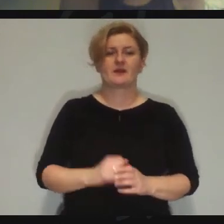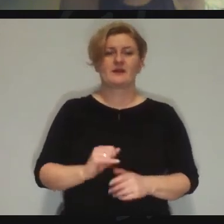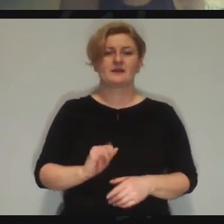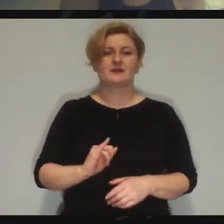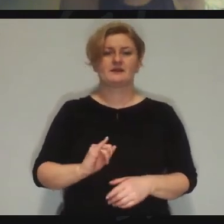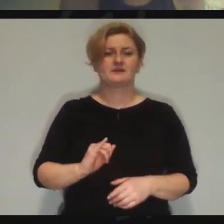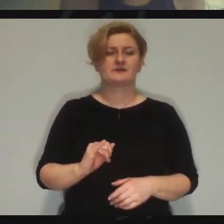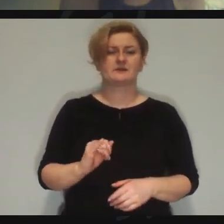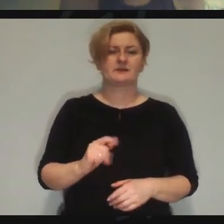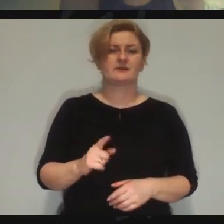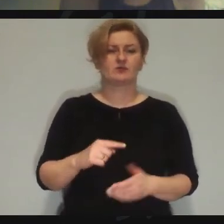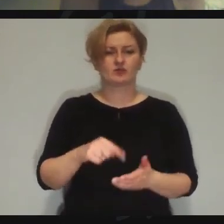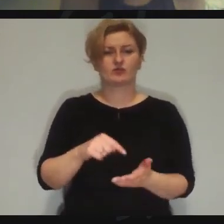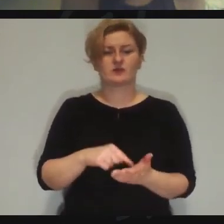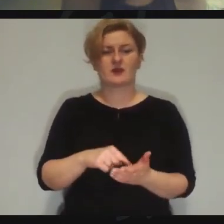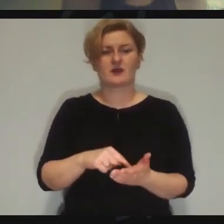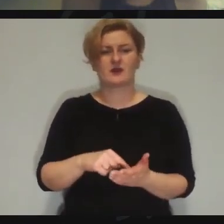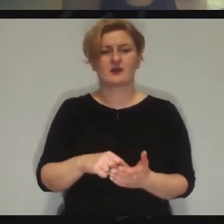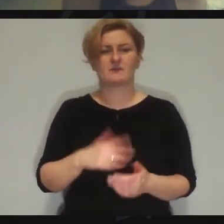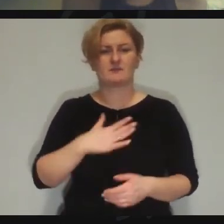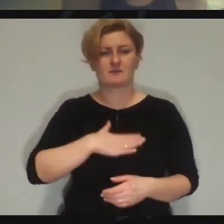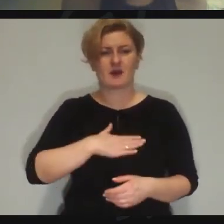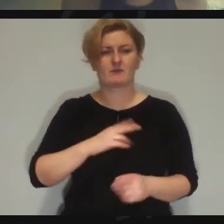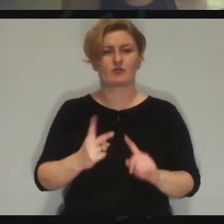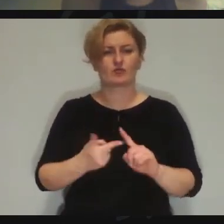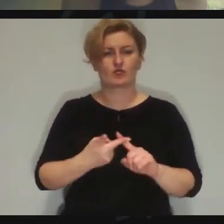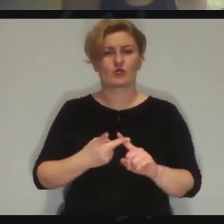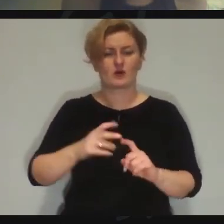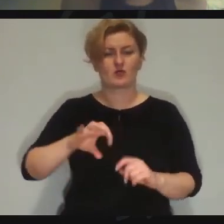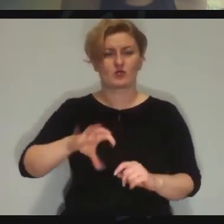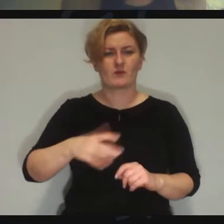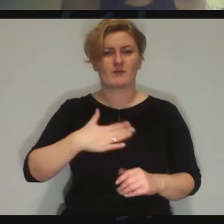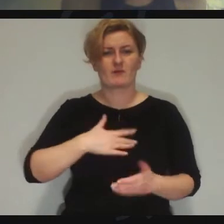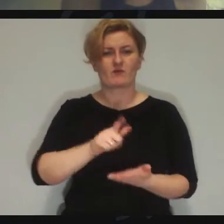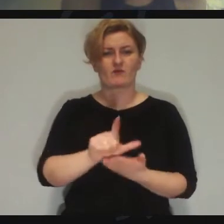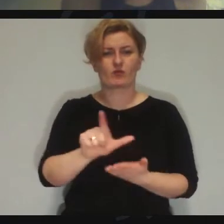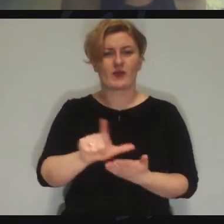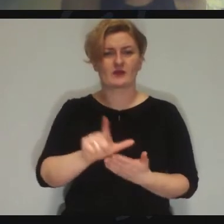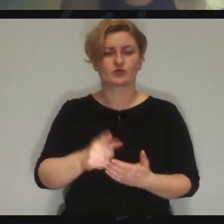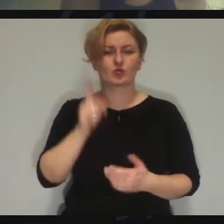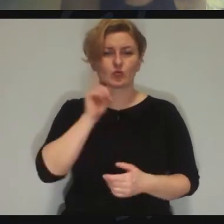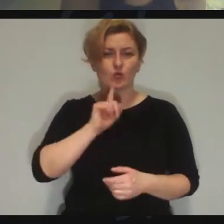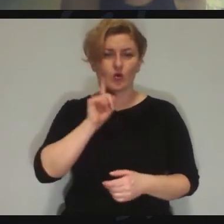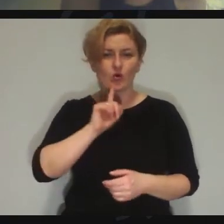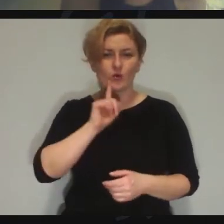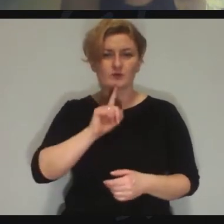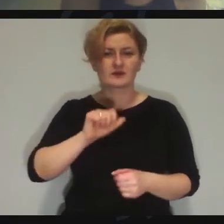Dwunastu chłopców jest w grupie cyrkowej.